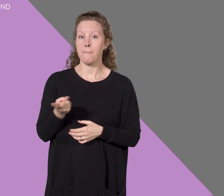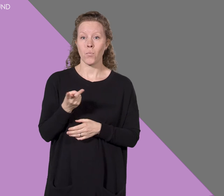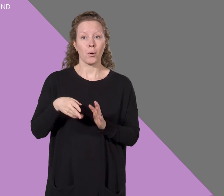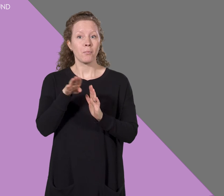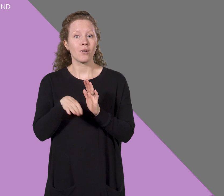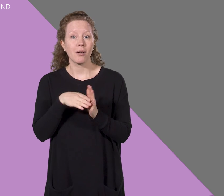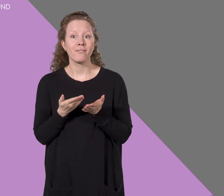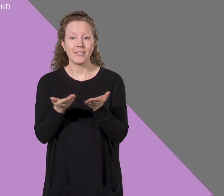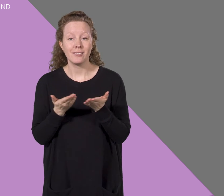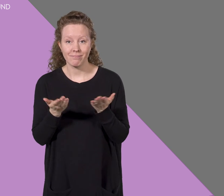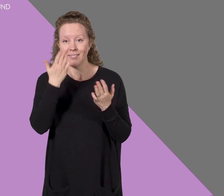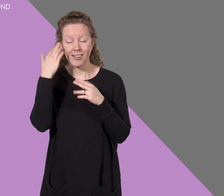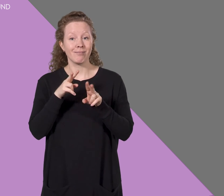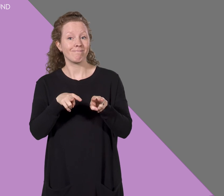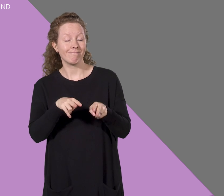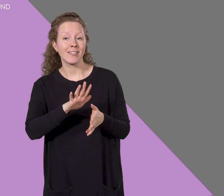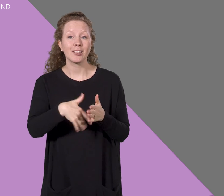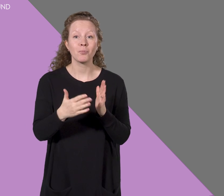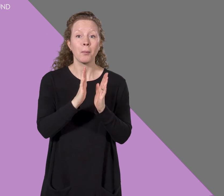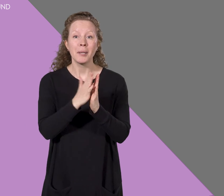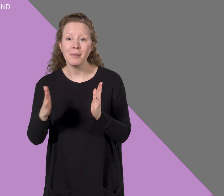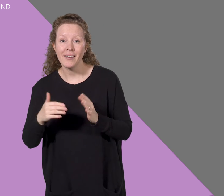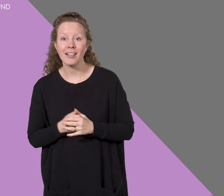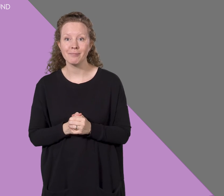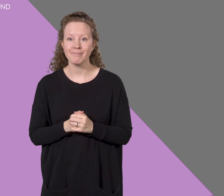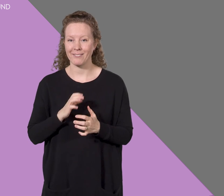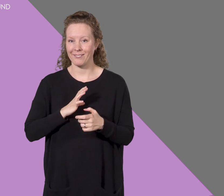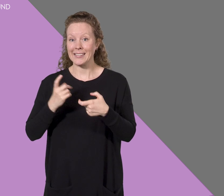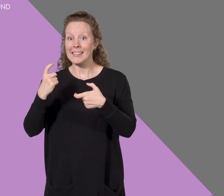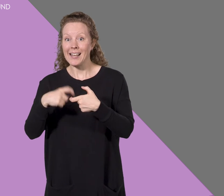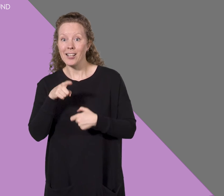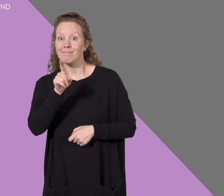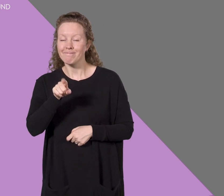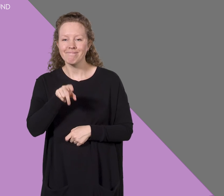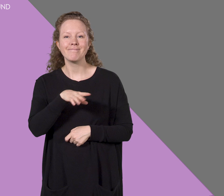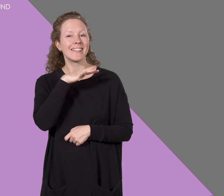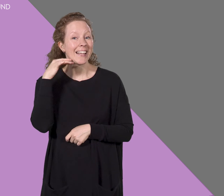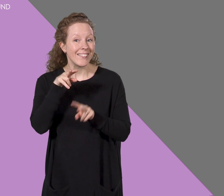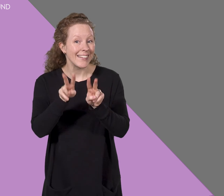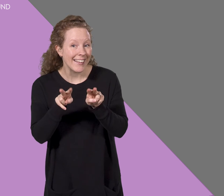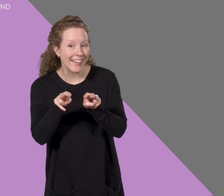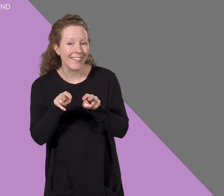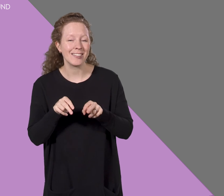Båda programnumren kan nu ses i Teckenspråkiga biblioteket. Klicka på länken för att se dem!